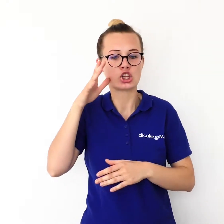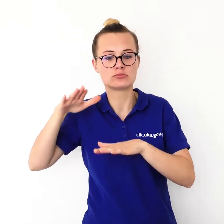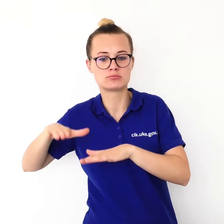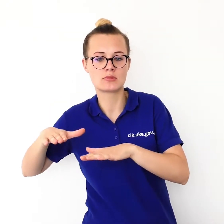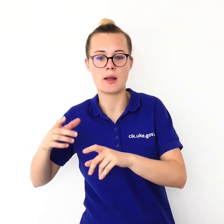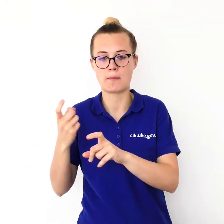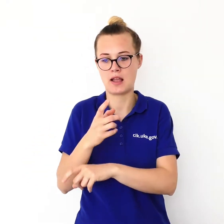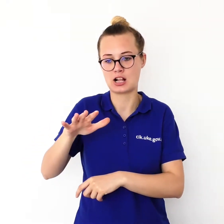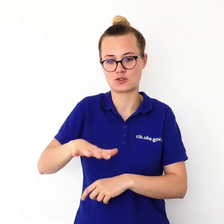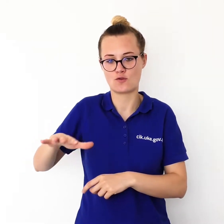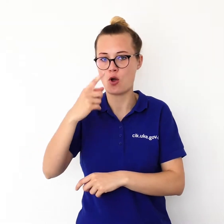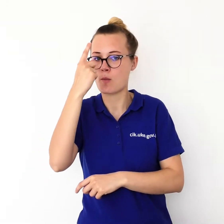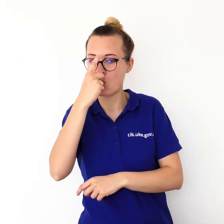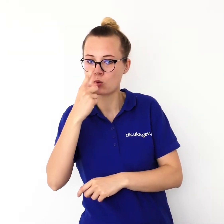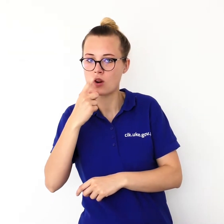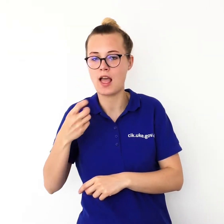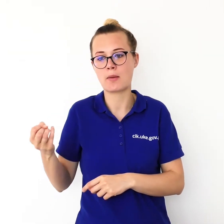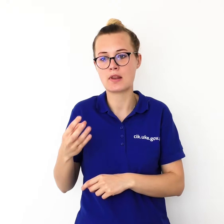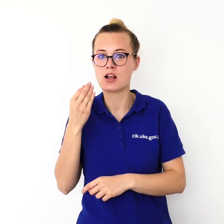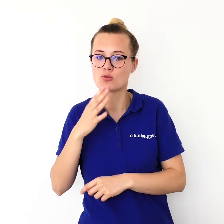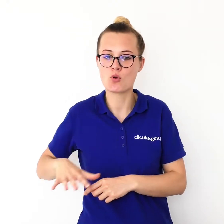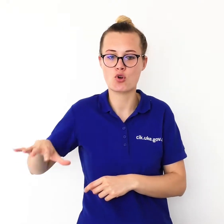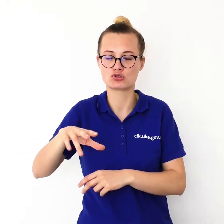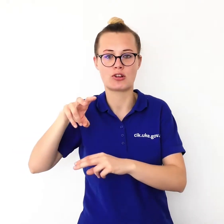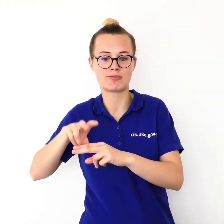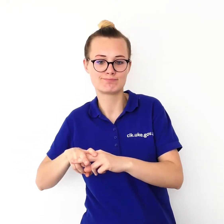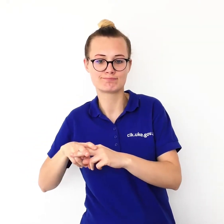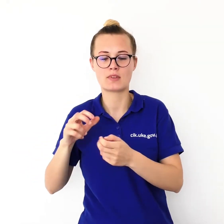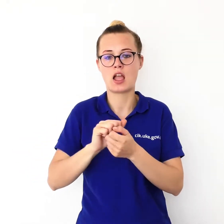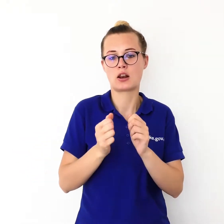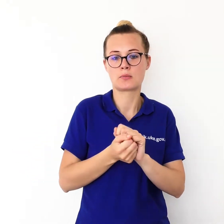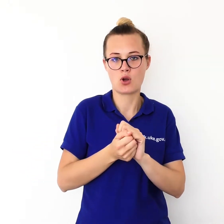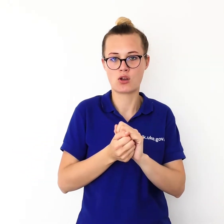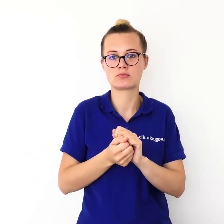Gdy siedząc na plaży w Portugalii